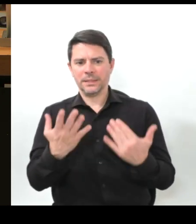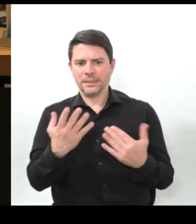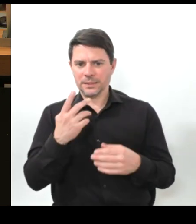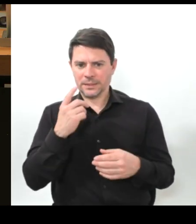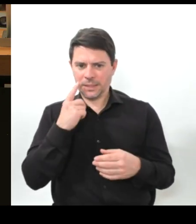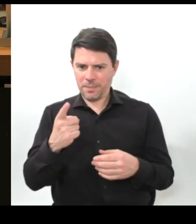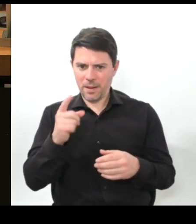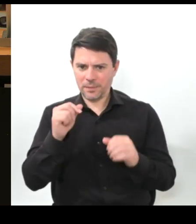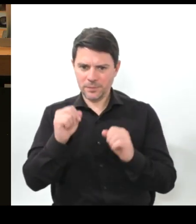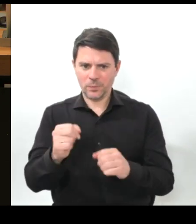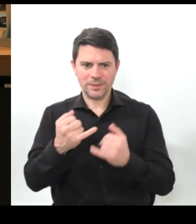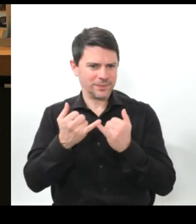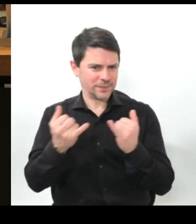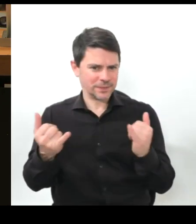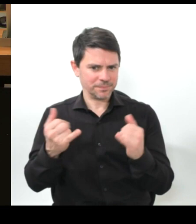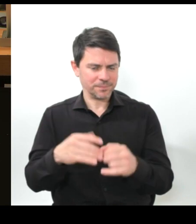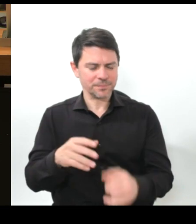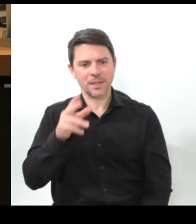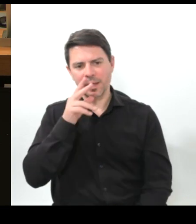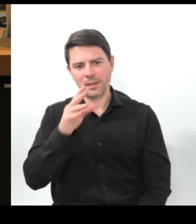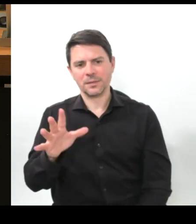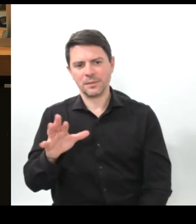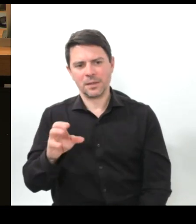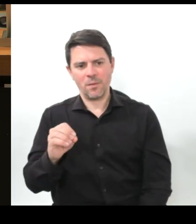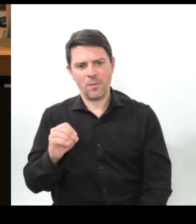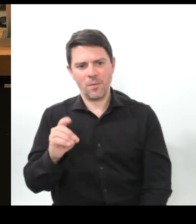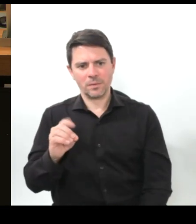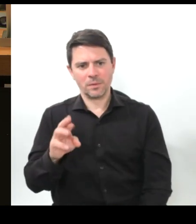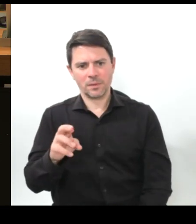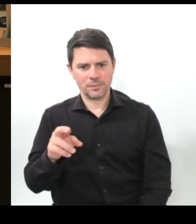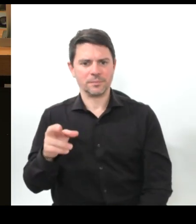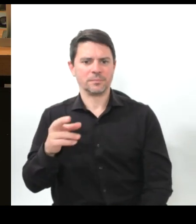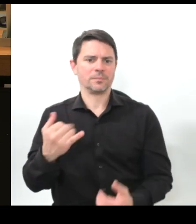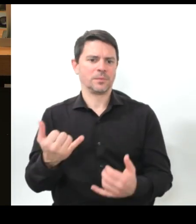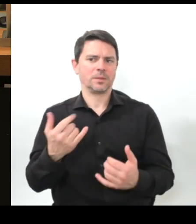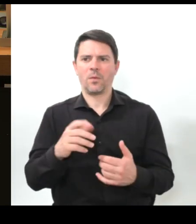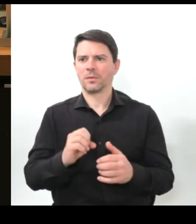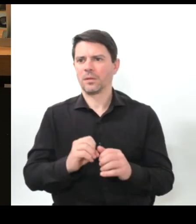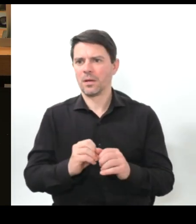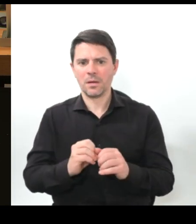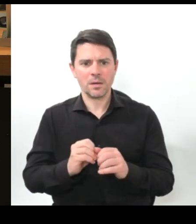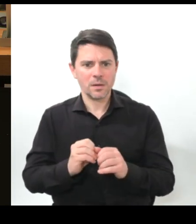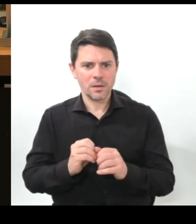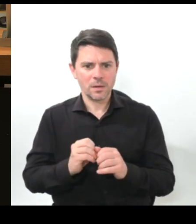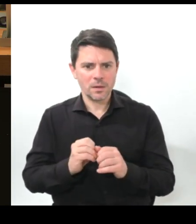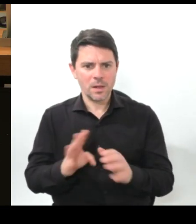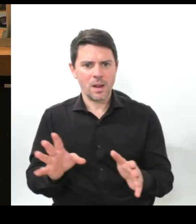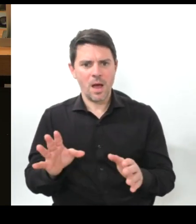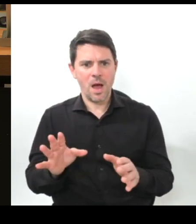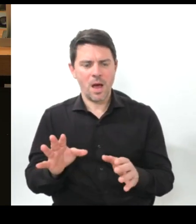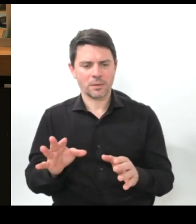So können das Stadtbild, sobald sie zum Massen Erscheinung werden, Unangenehm und Verunstaltungen stören, wenn